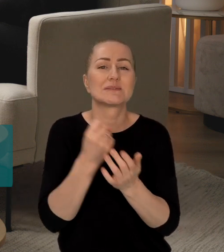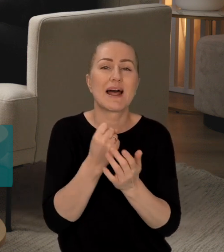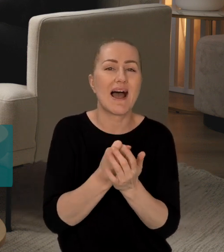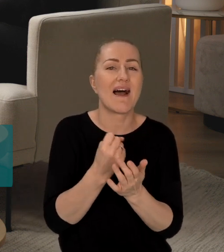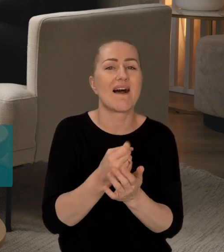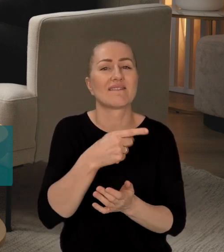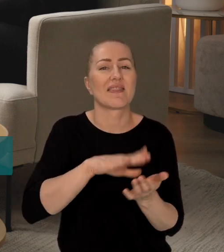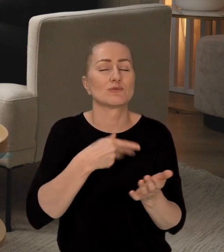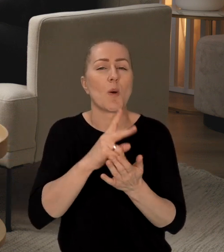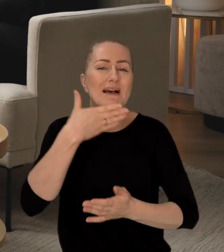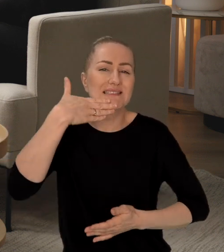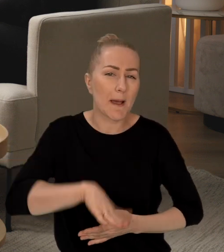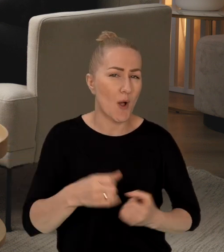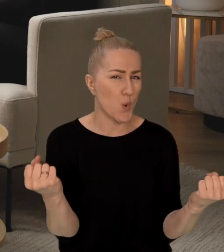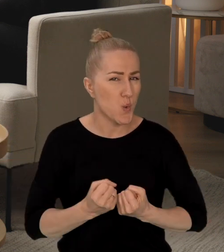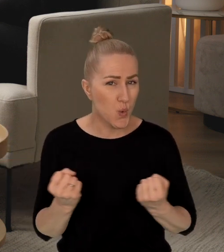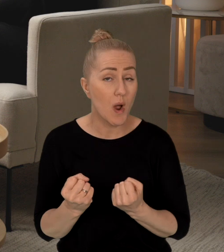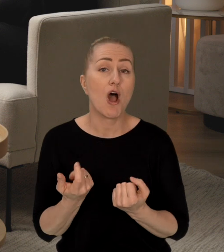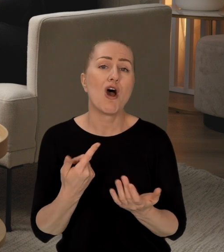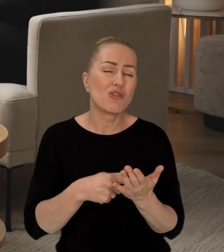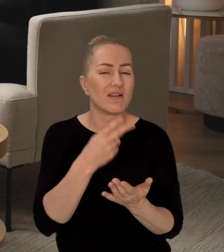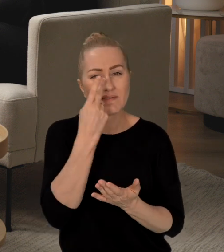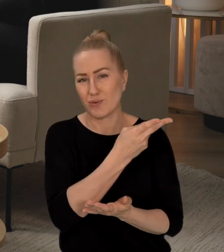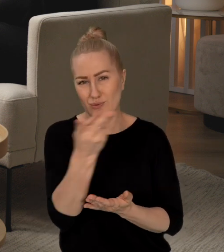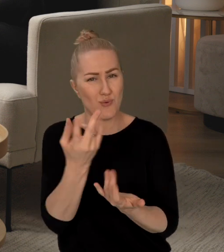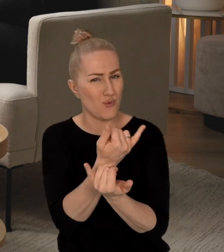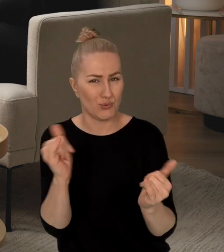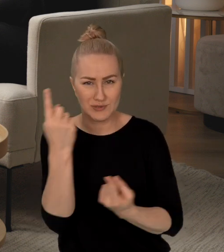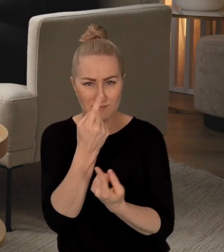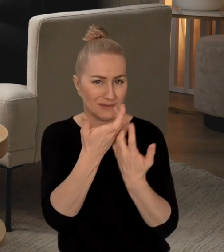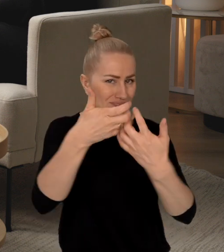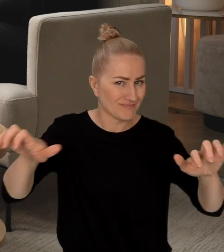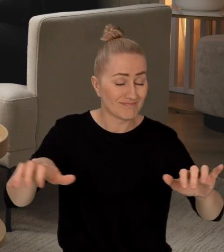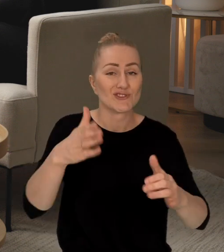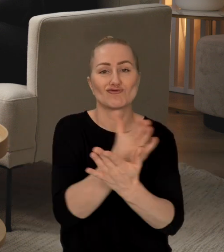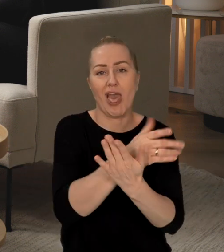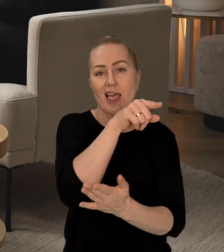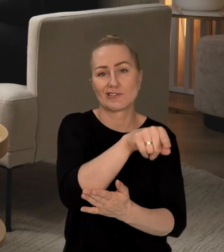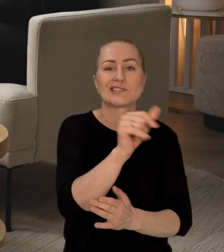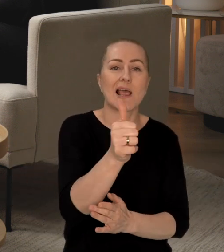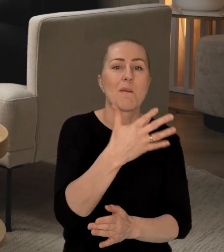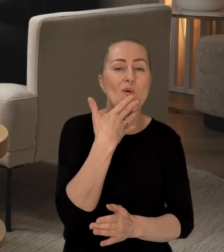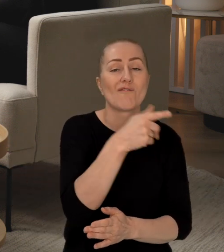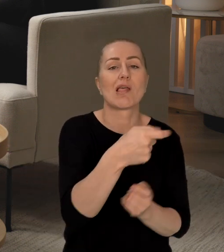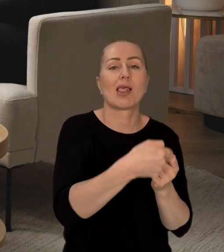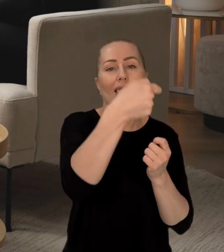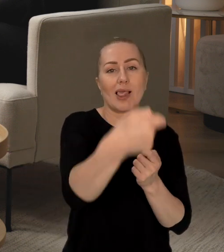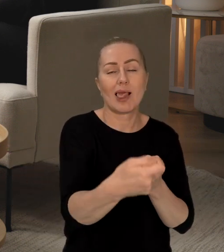zapalnego, to też tutaj zdania są podzielone, ponieważ niektórzy eksperci twierdzą, żeby odroczyć pobieranie cytologii.